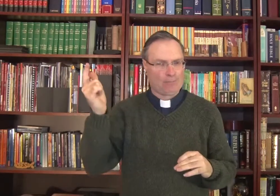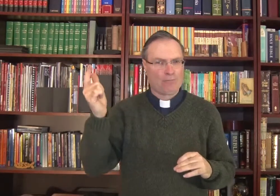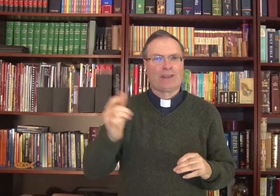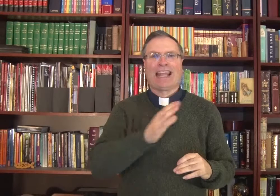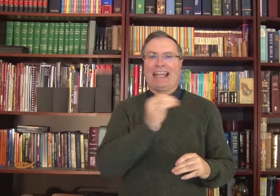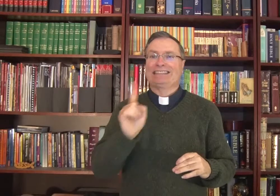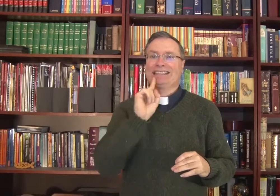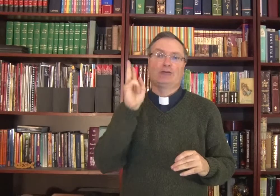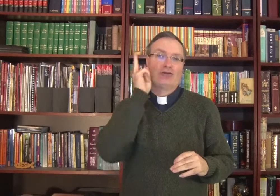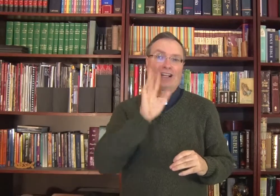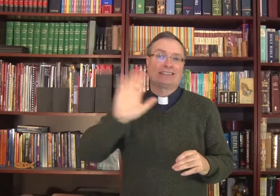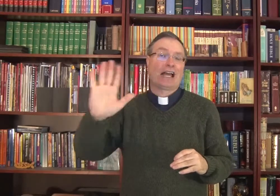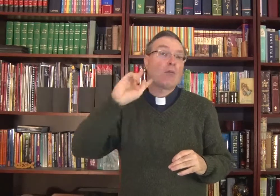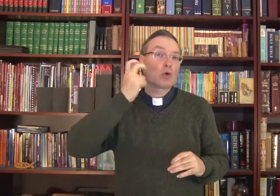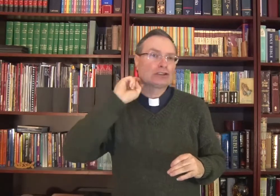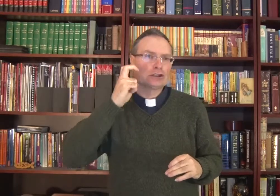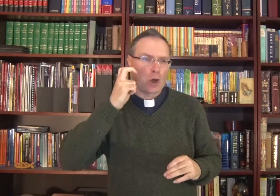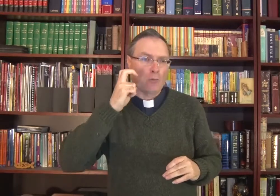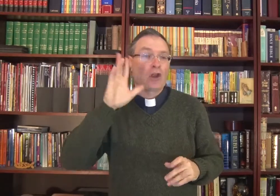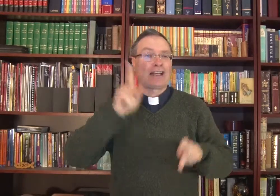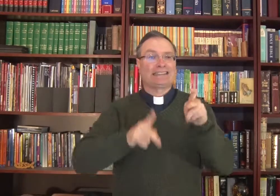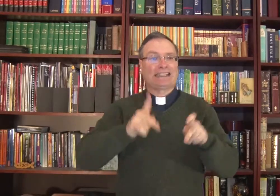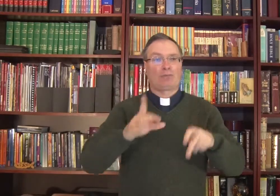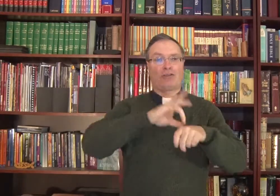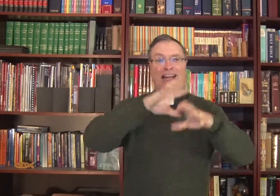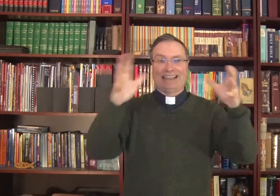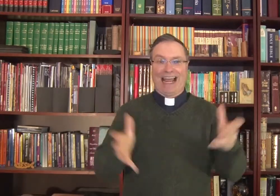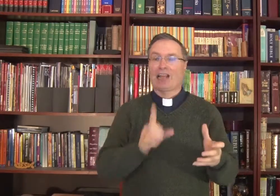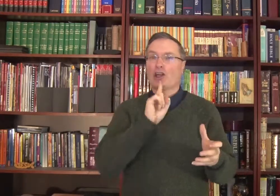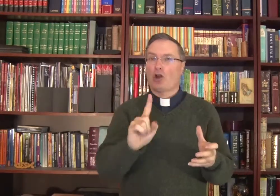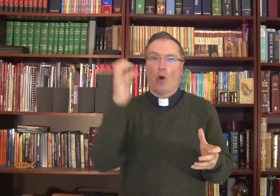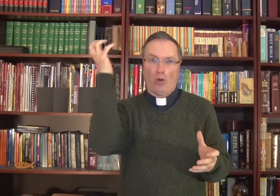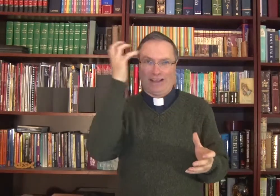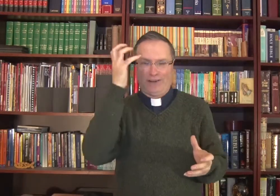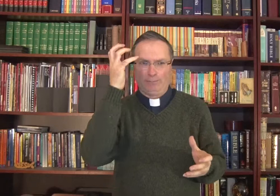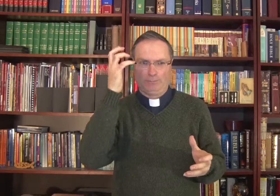et c'est du vin de sa prostitution que les habitants de la terre se sont enivrés.»